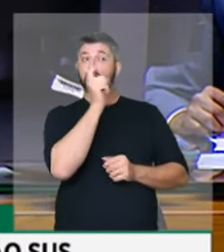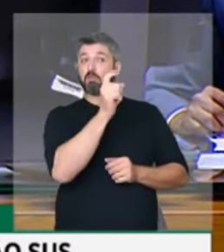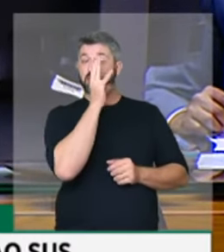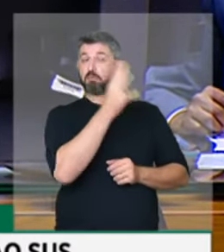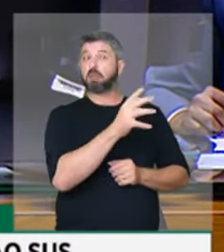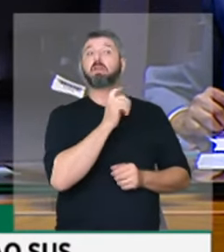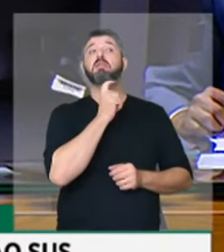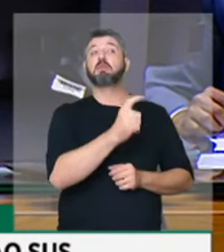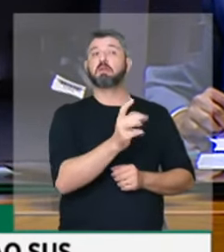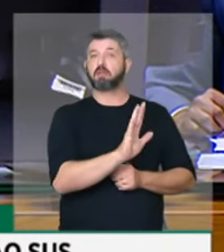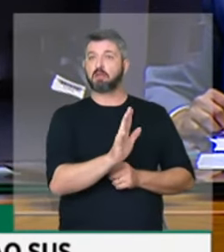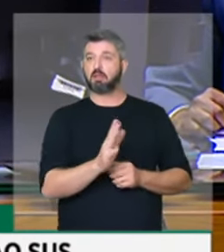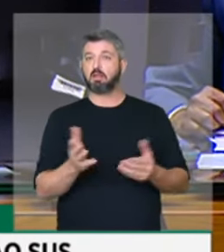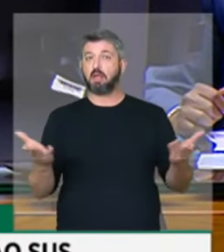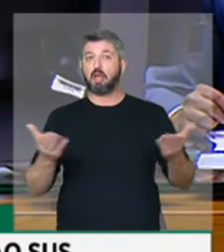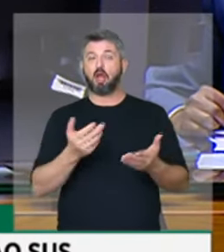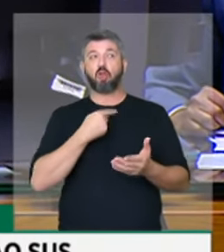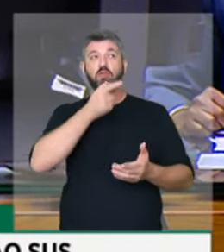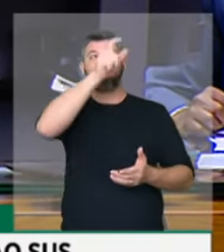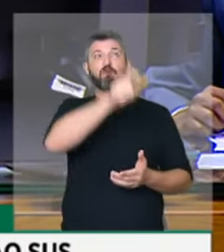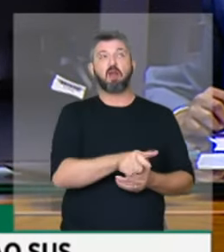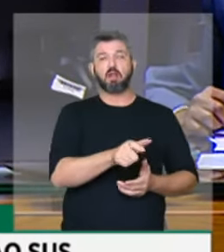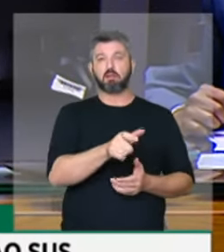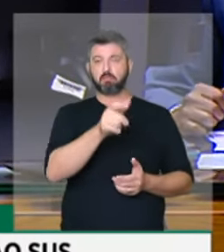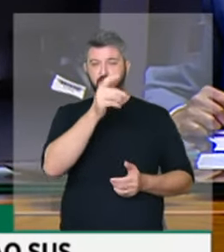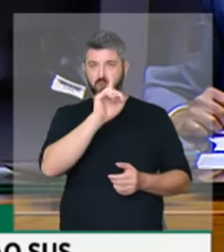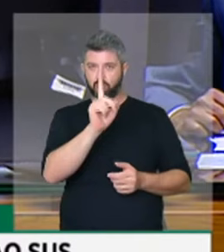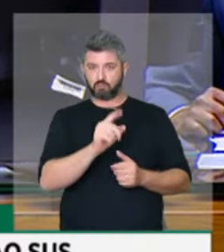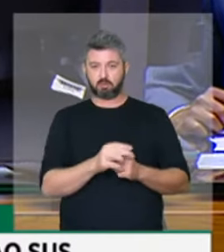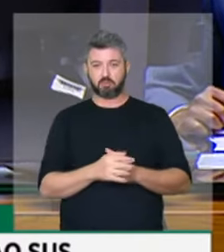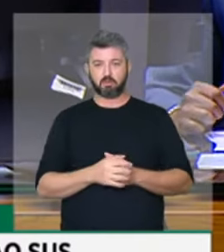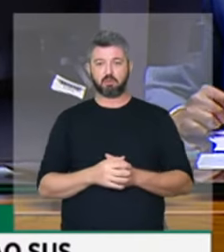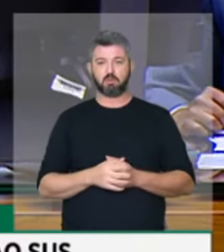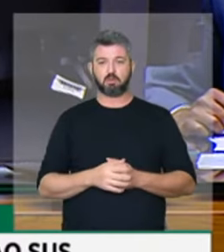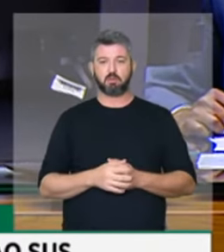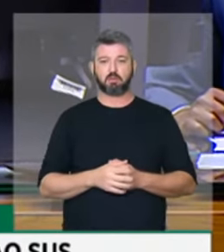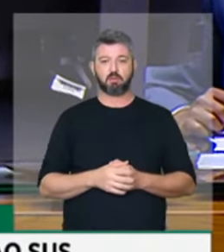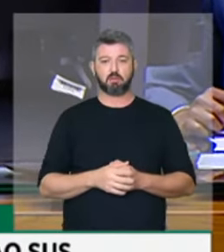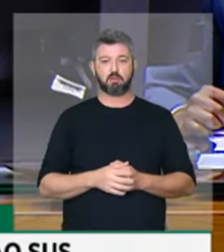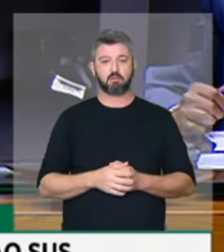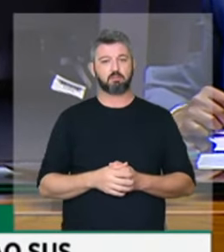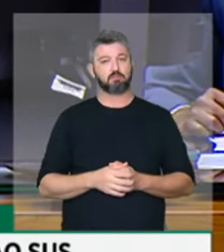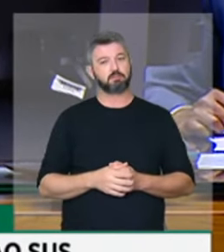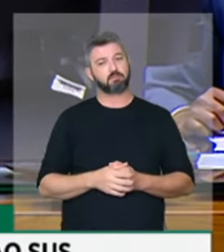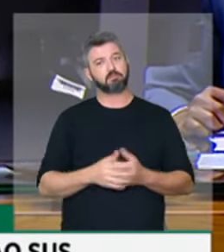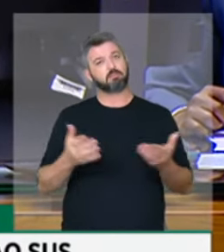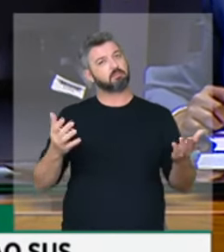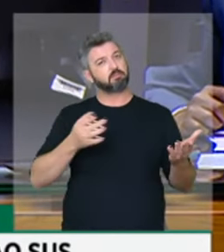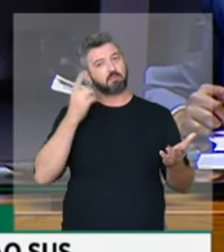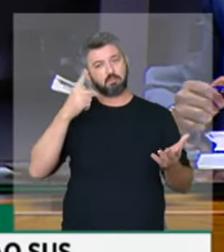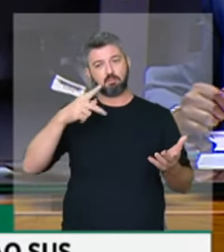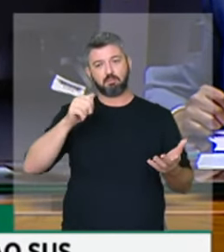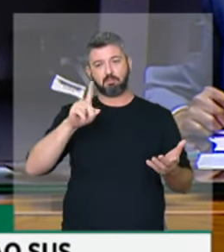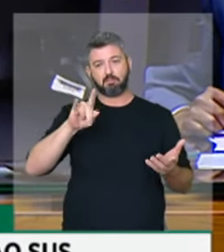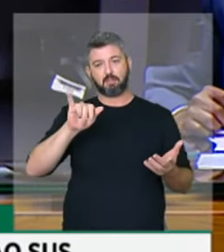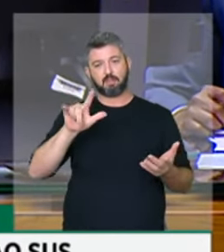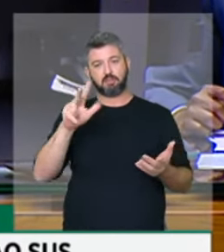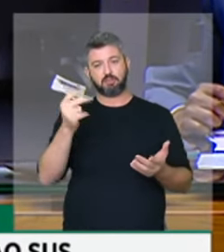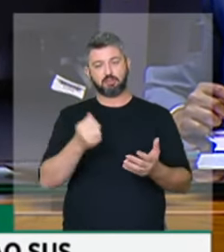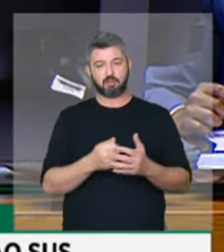ULTIMAMENTE EU NÃO ESTOU FULL IZANDO NINGUÉM. COMO ORIENTA. DEPUTADO PADILHA. DEPUTADO PADILHA, POR FAVOR, A ORIENTAÇÃO É DO DEPUTADO